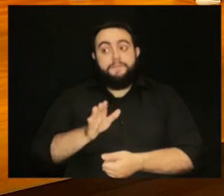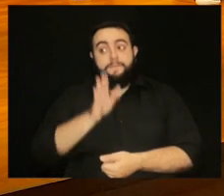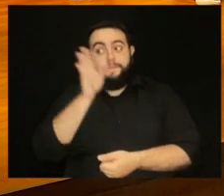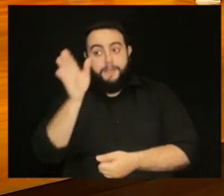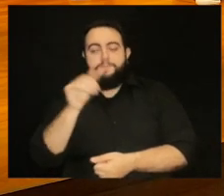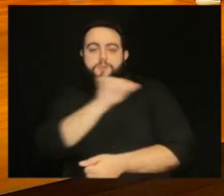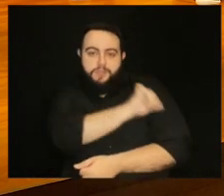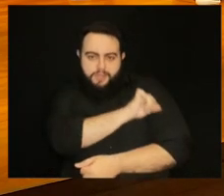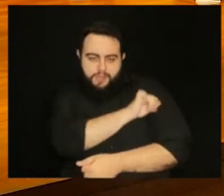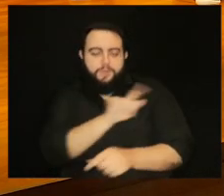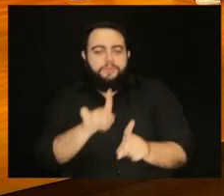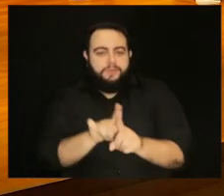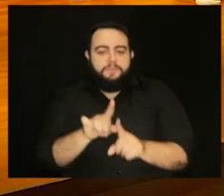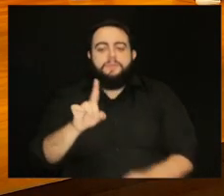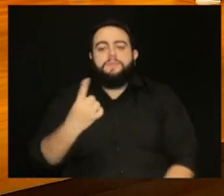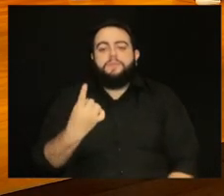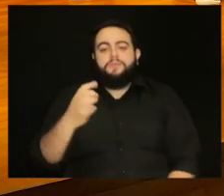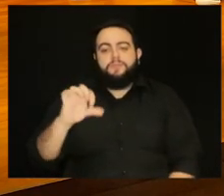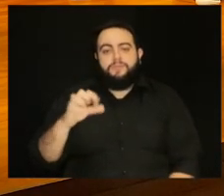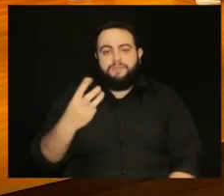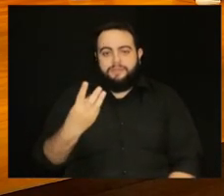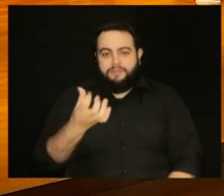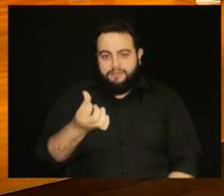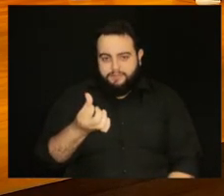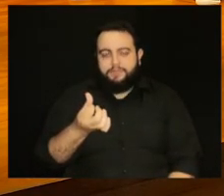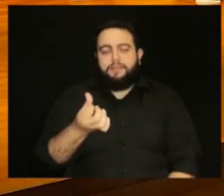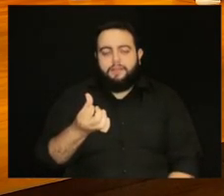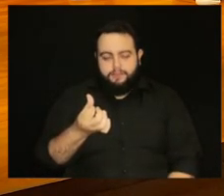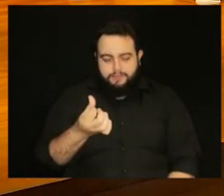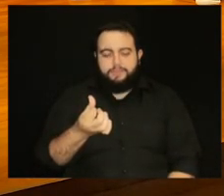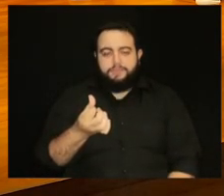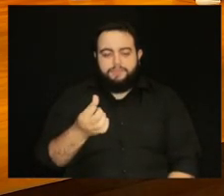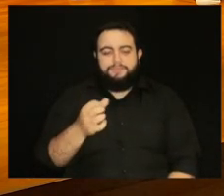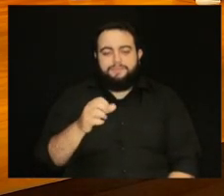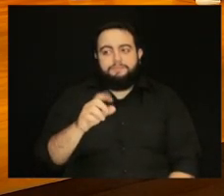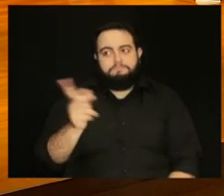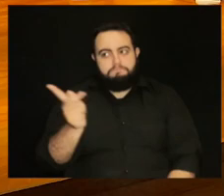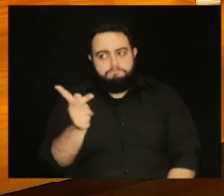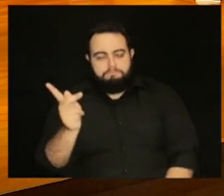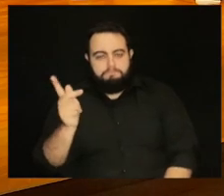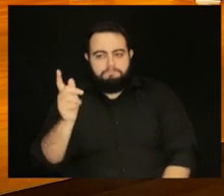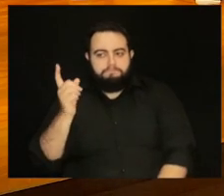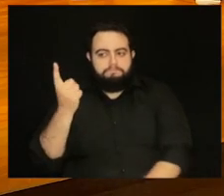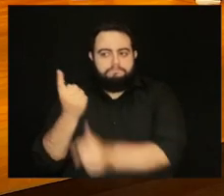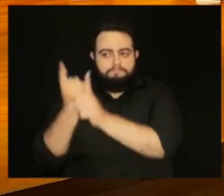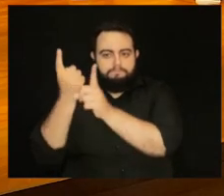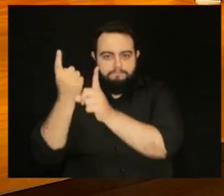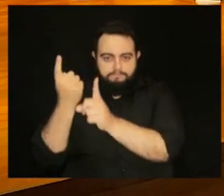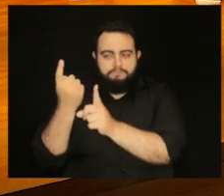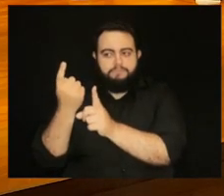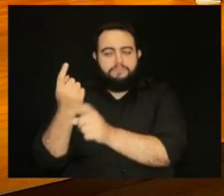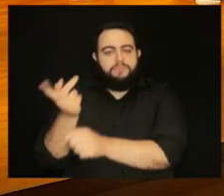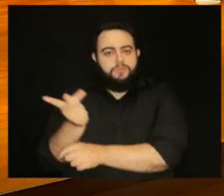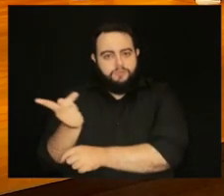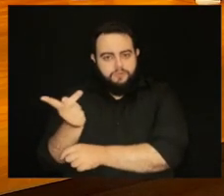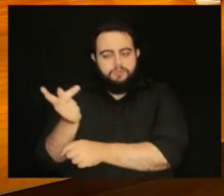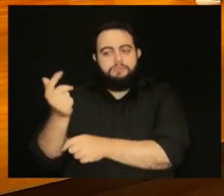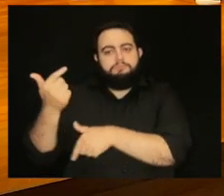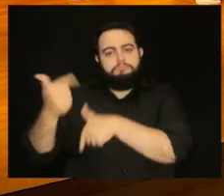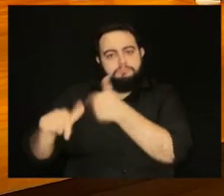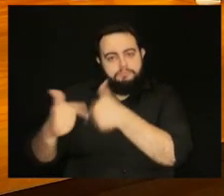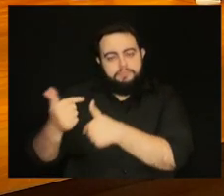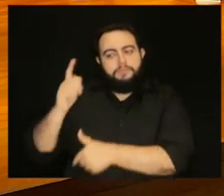1936 e como Radamés também estava lá os dois se empregam na Rádio Nacional do Rio de Janeiro